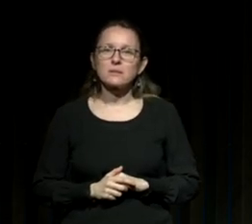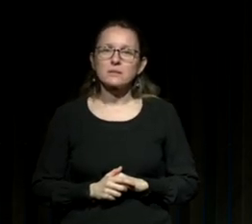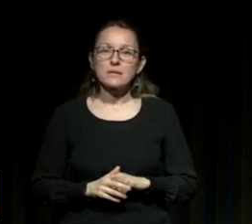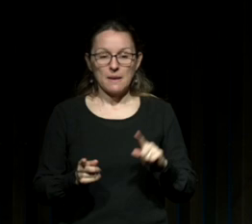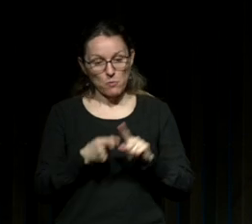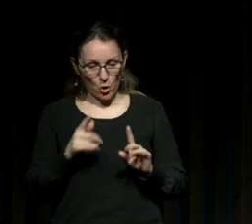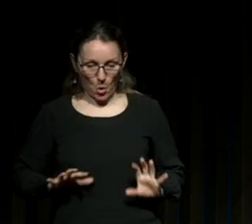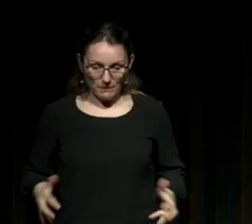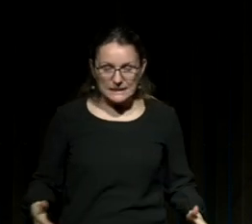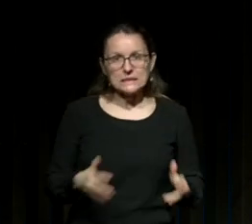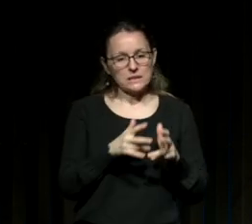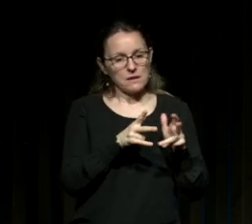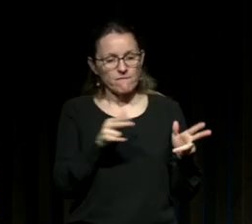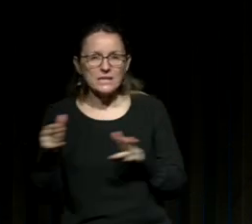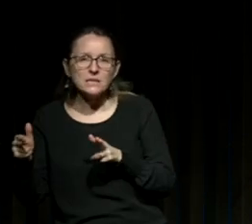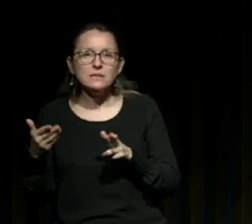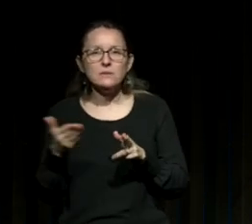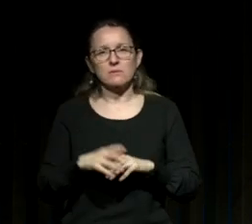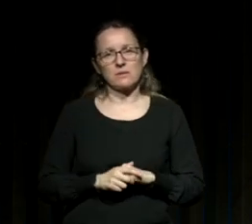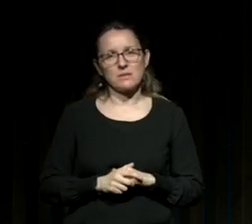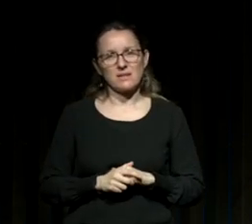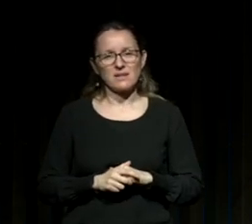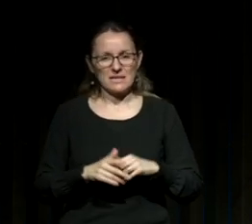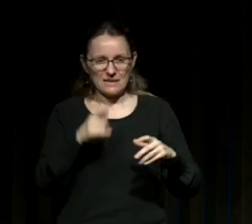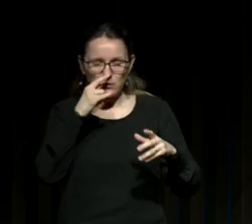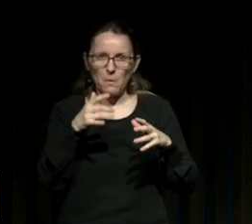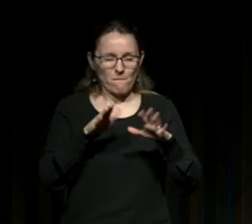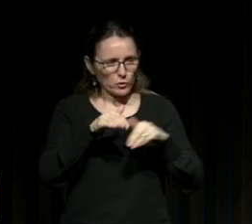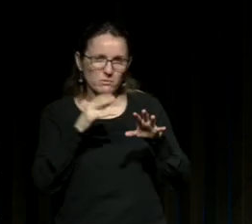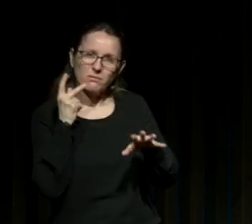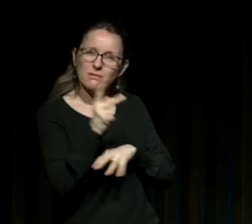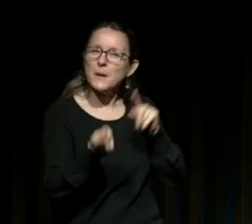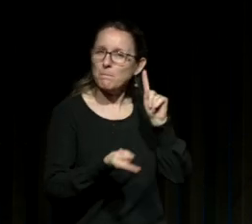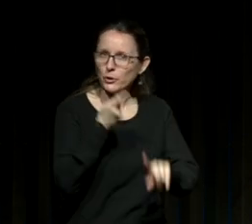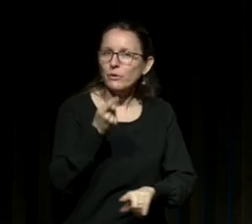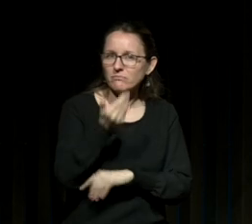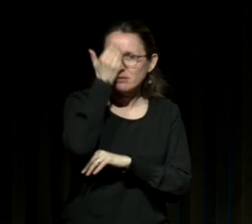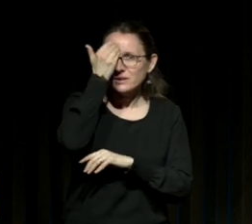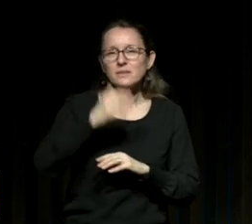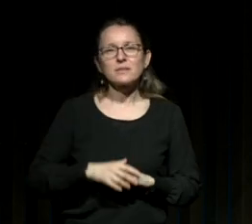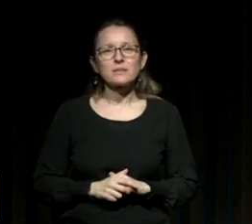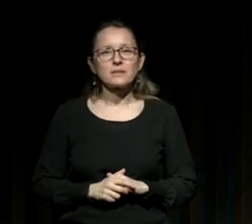d'histoire de retentissement de mécanismes et puis surtout c'est important de savoir quel est